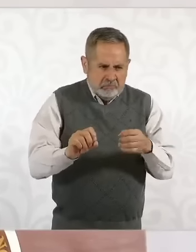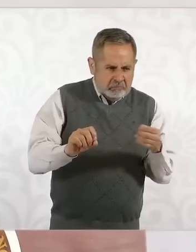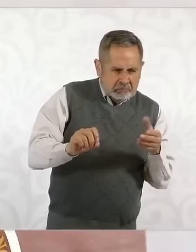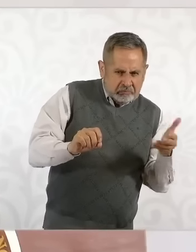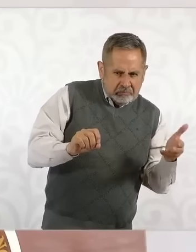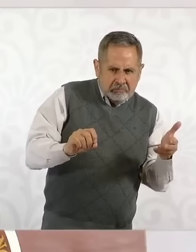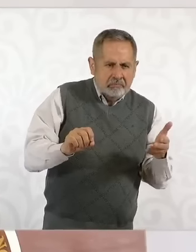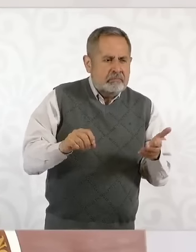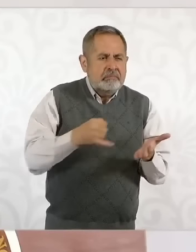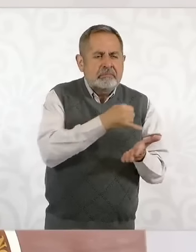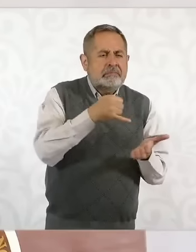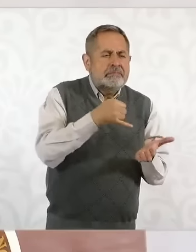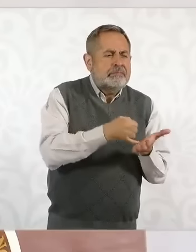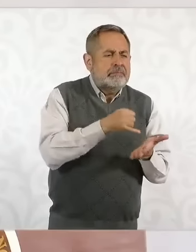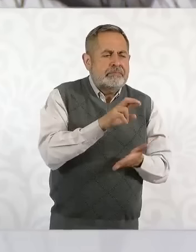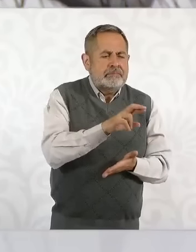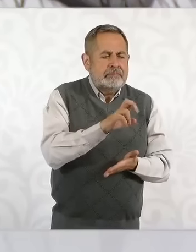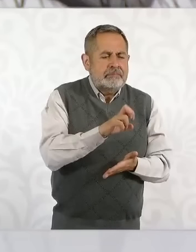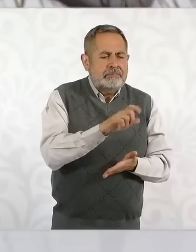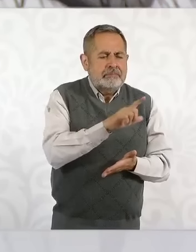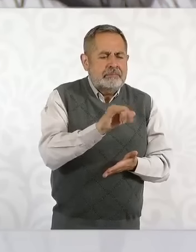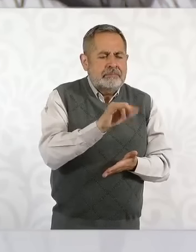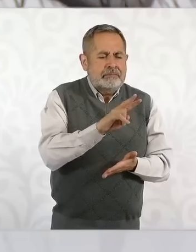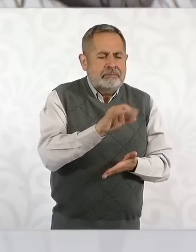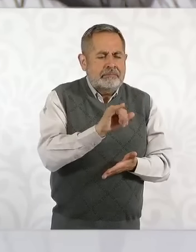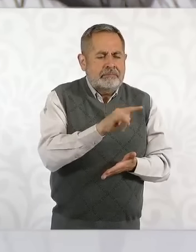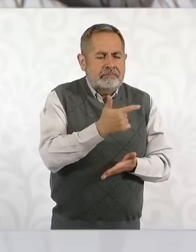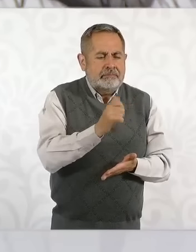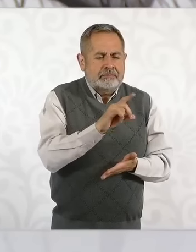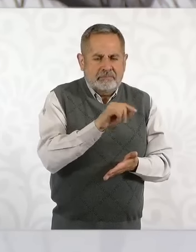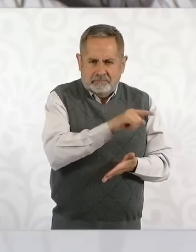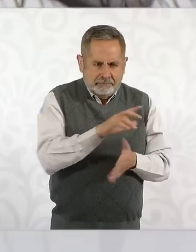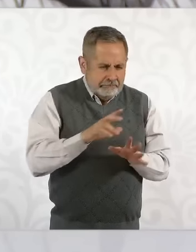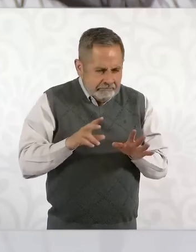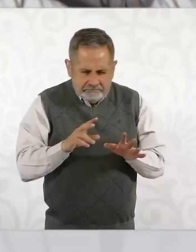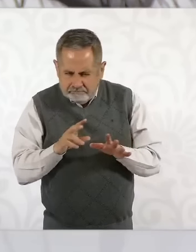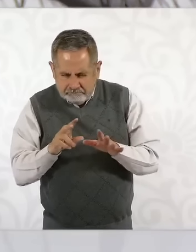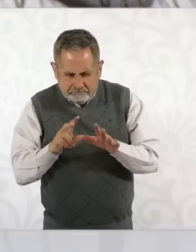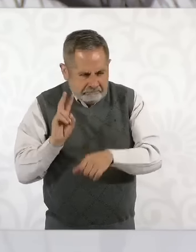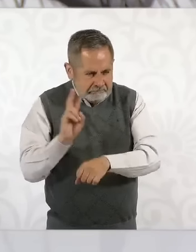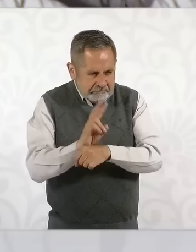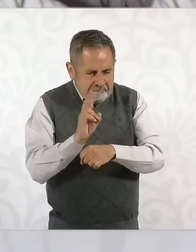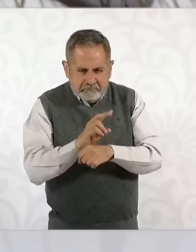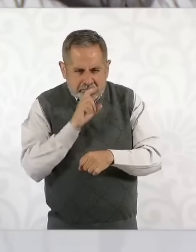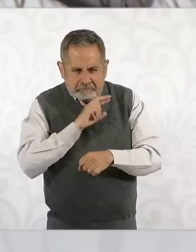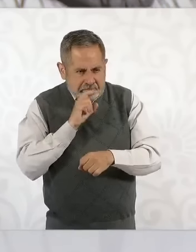Islas Revillajedo. Eso nos permite tener una una alerta temprana y asegurar embarcaciones